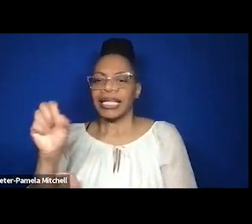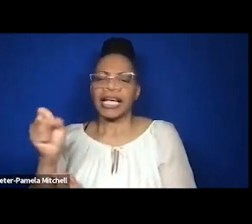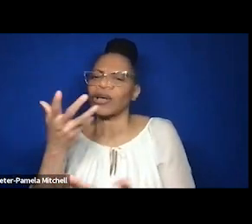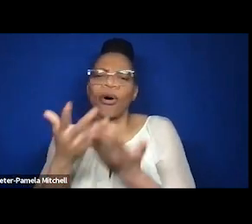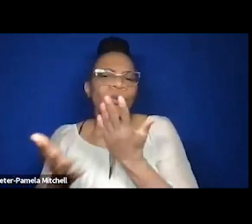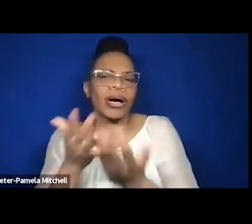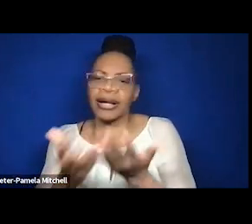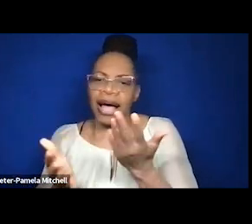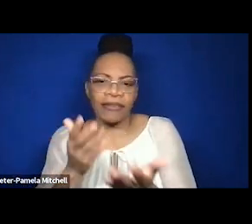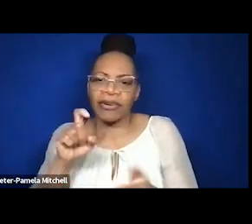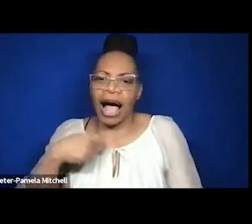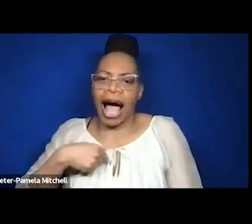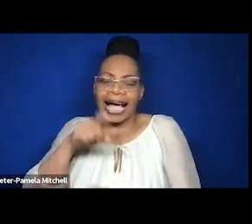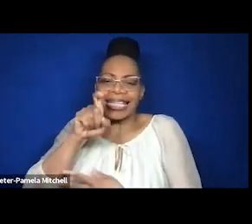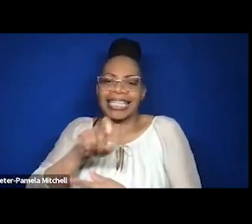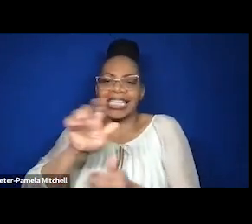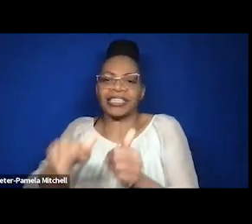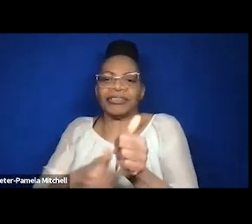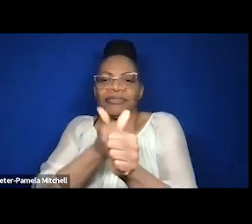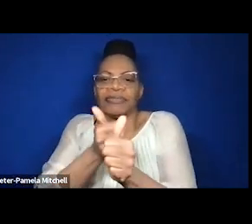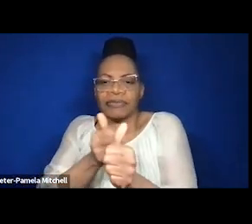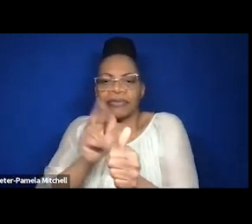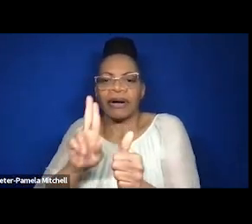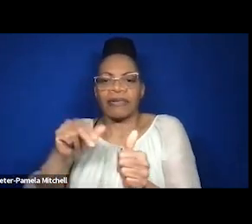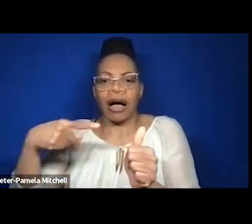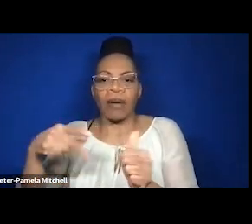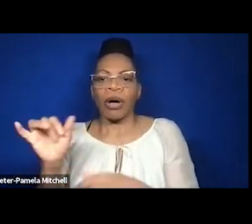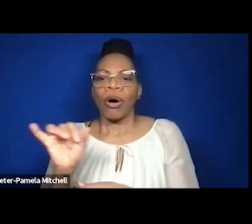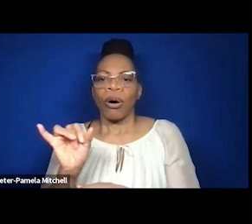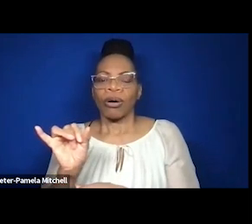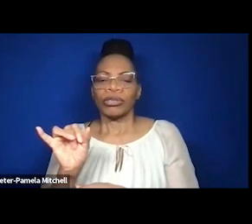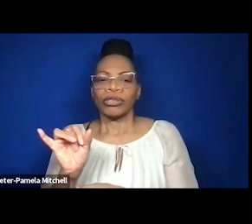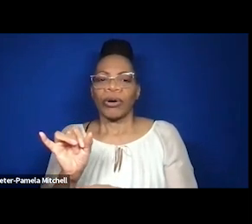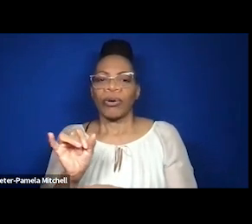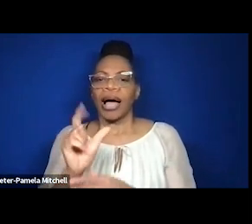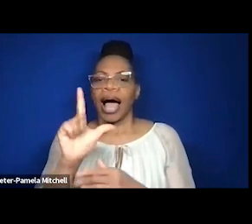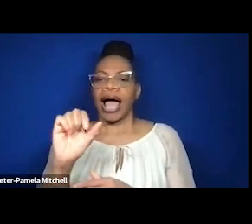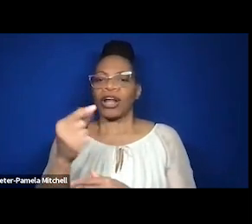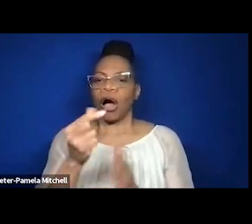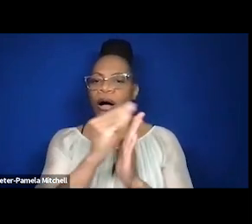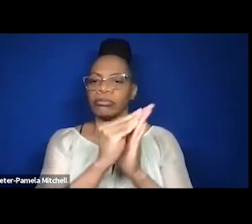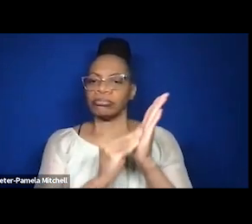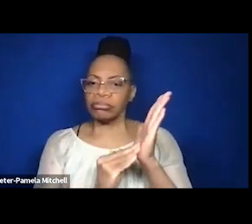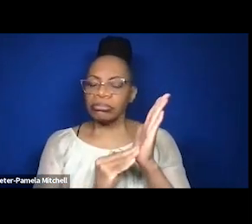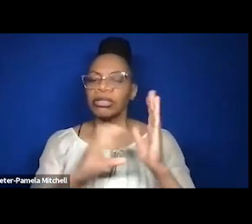para la que necesite hacer un seguimiento. Y también registro mis comunicaciones con la información de contacto de DDS,